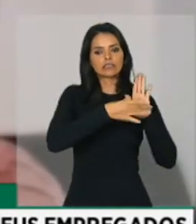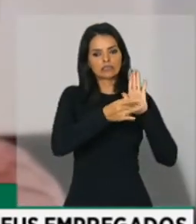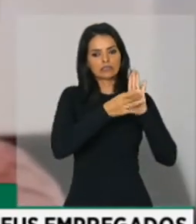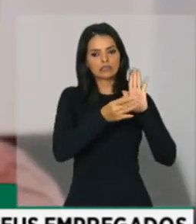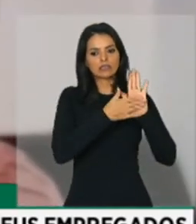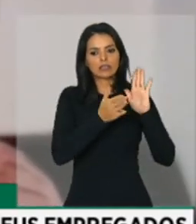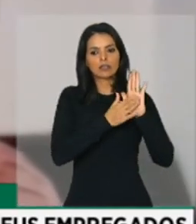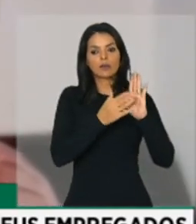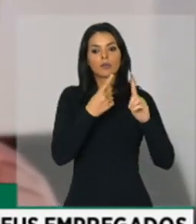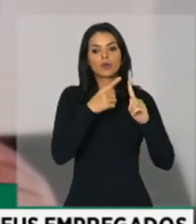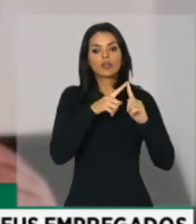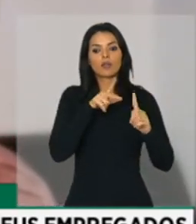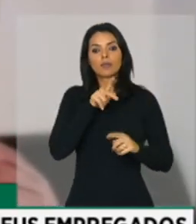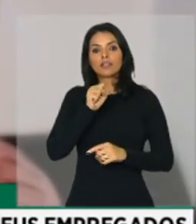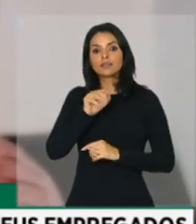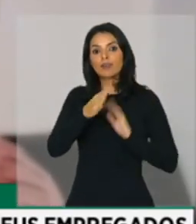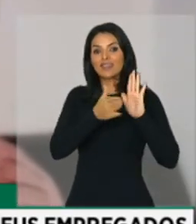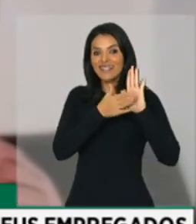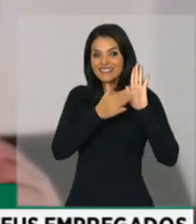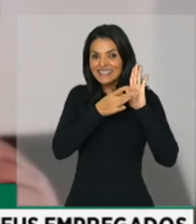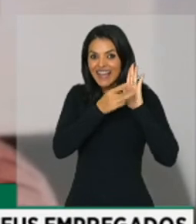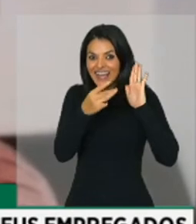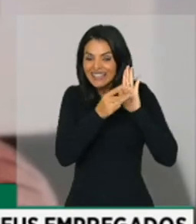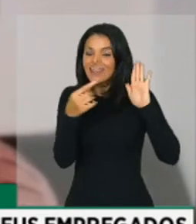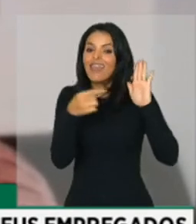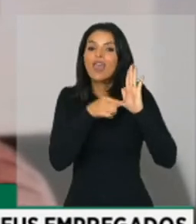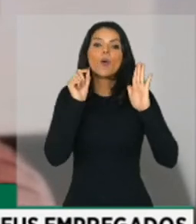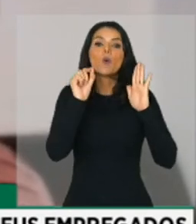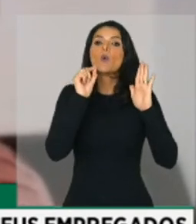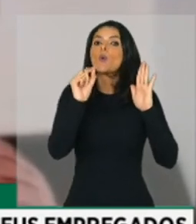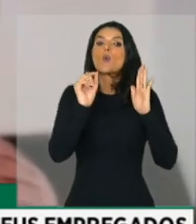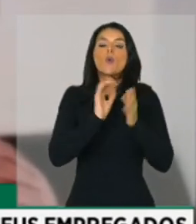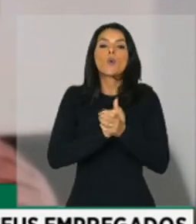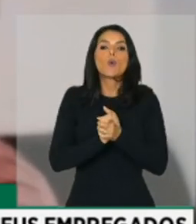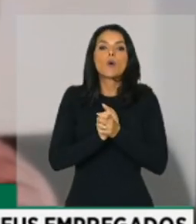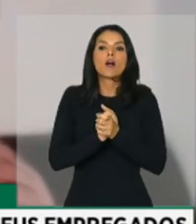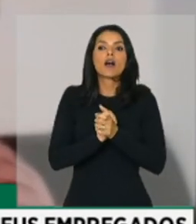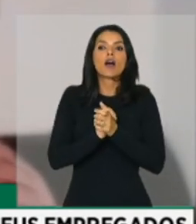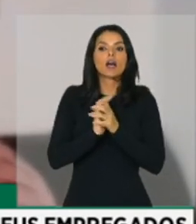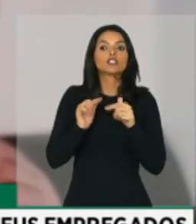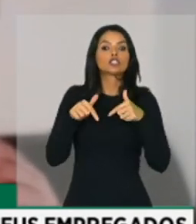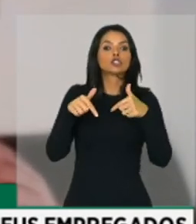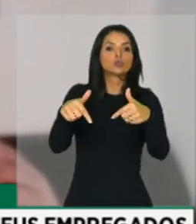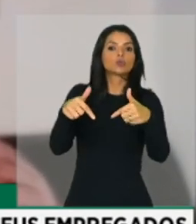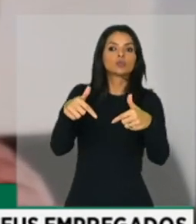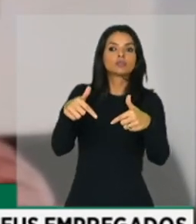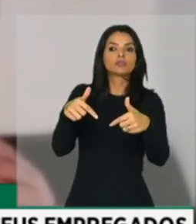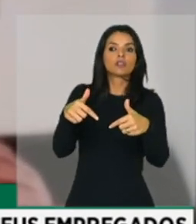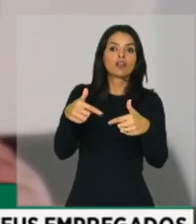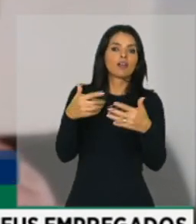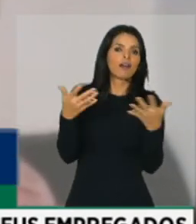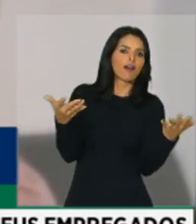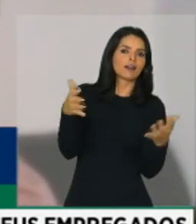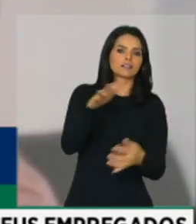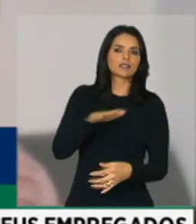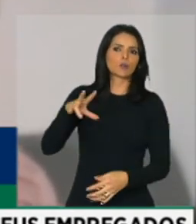FAZ O DESTAQUE DO PSD É FAZER COM QUE ESSA... ESSA ATITUDE TÃO BENEVOLENTE DO SETOR